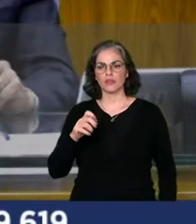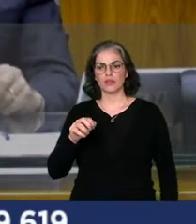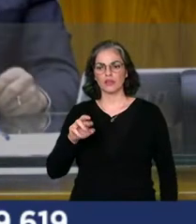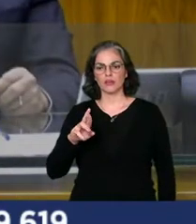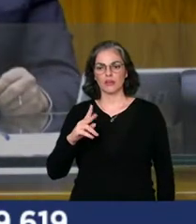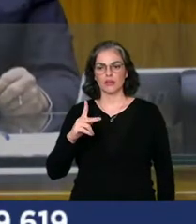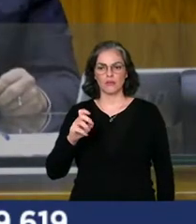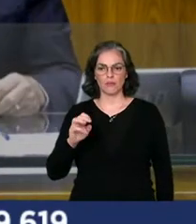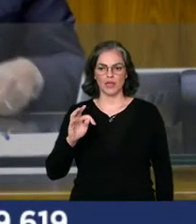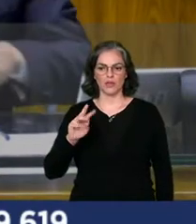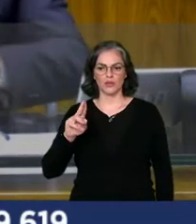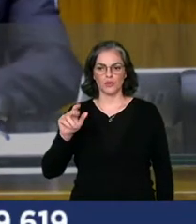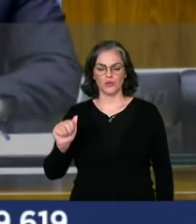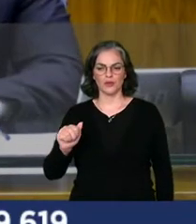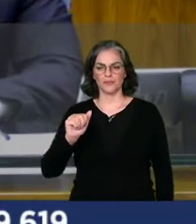OBRIGADO. PERPÉTUA ALMEIDA. -- [DEPUTADA]: MUITO